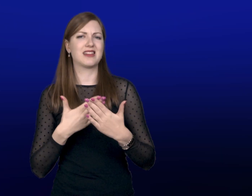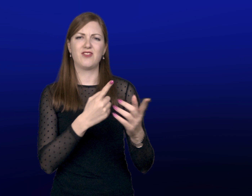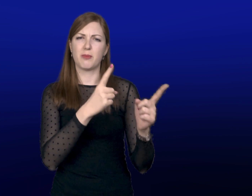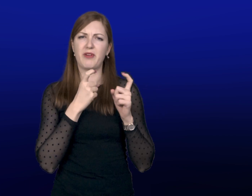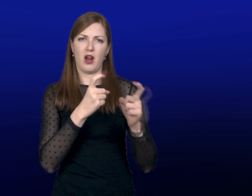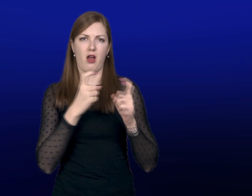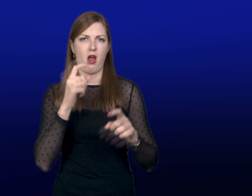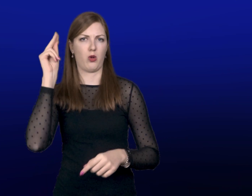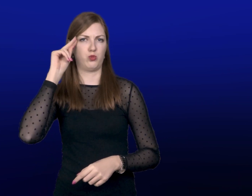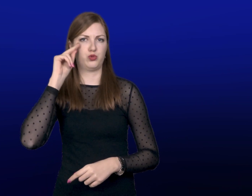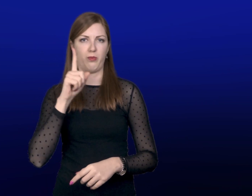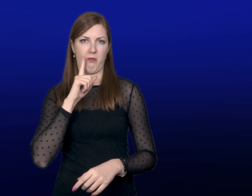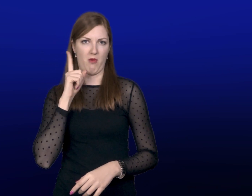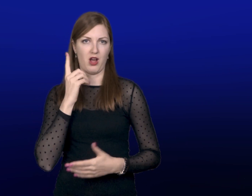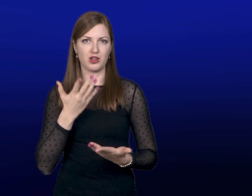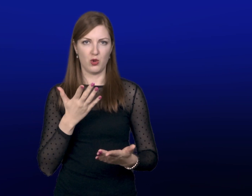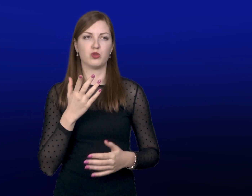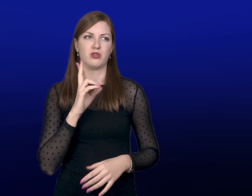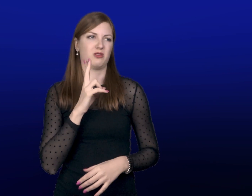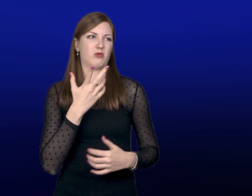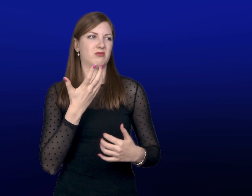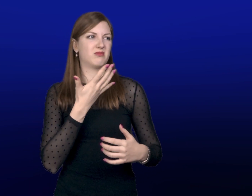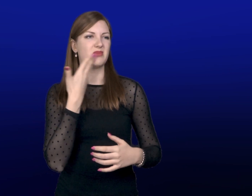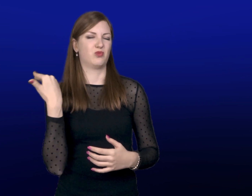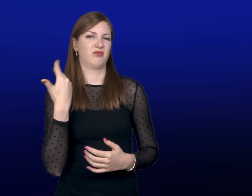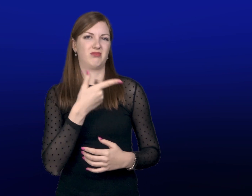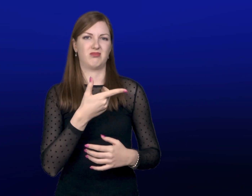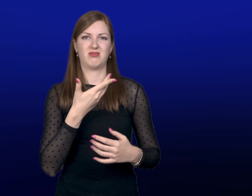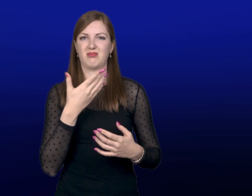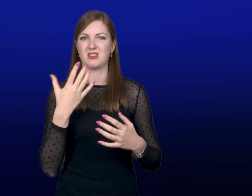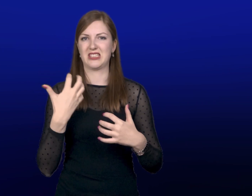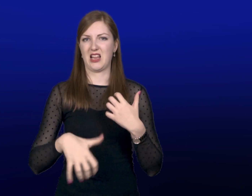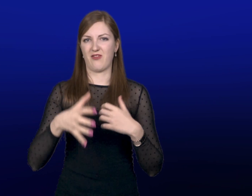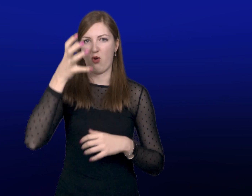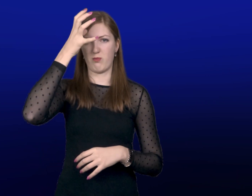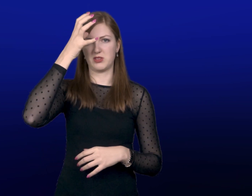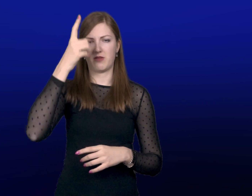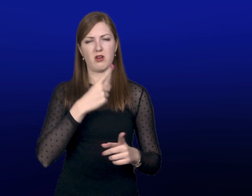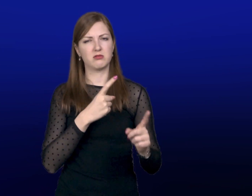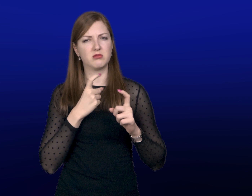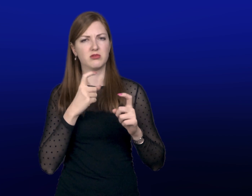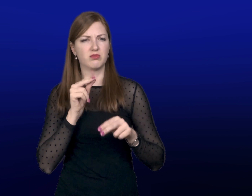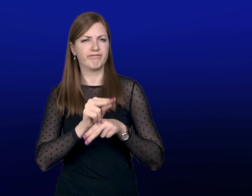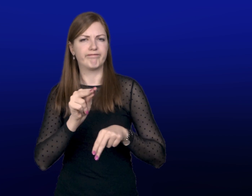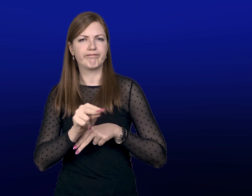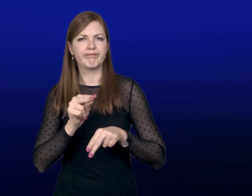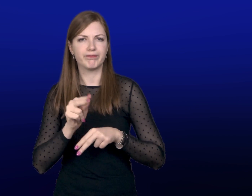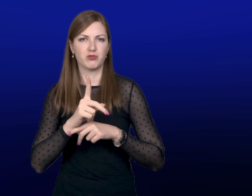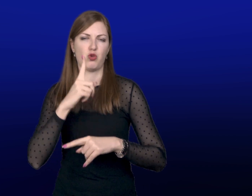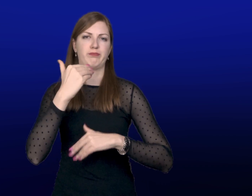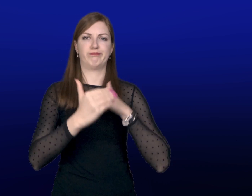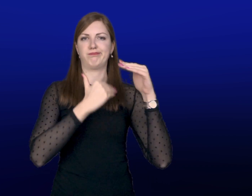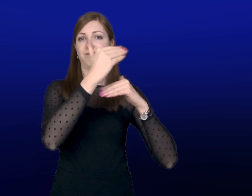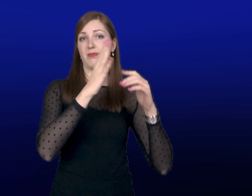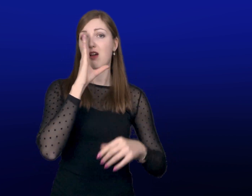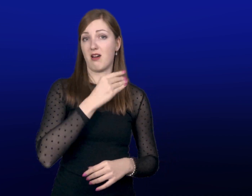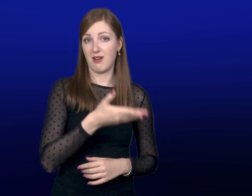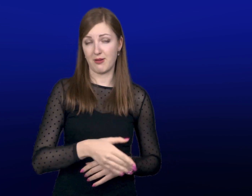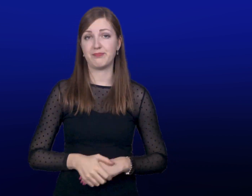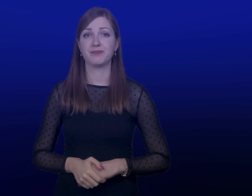активно привлекала к учебе молодежь, не имеющую среднего образования.